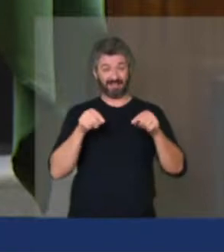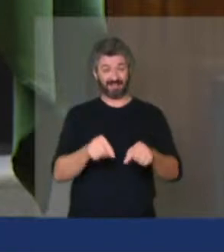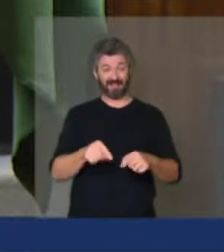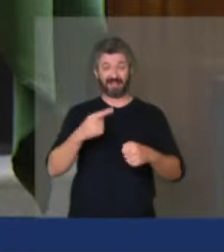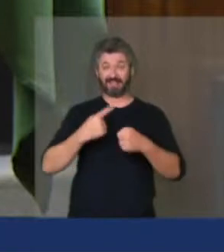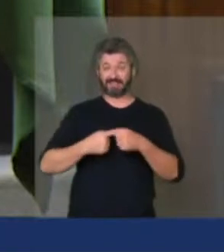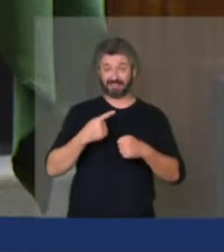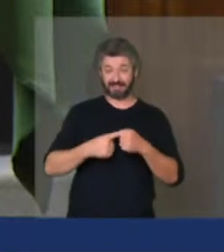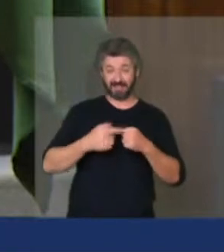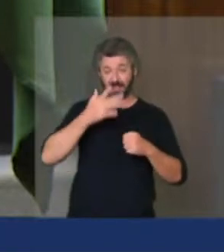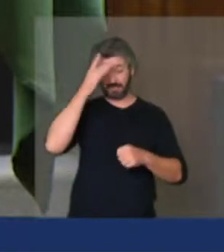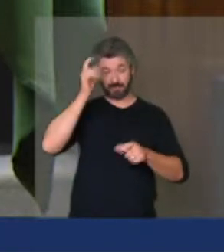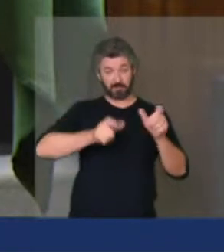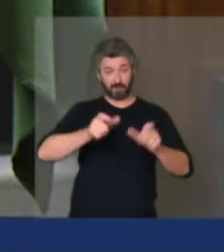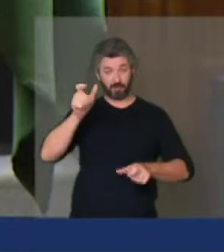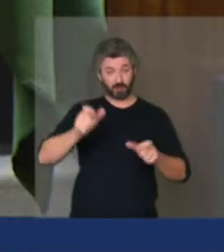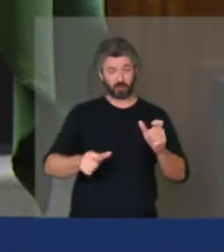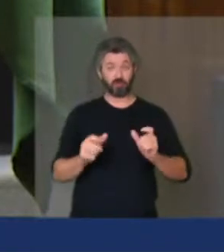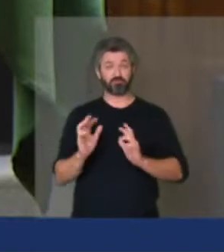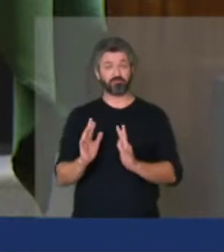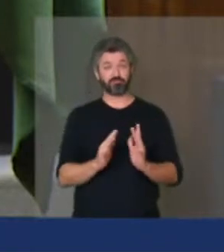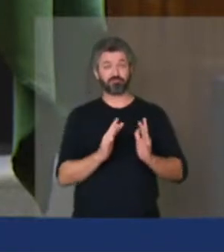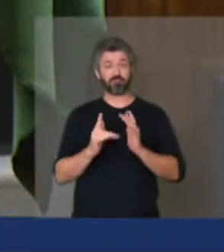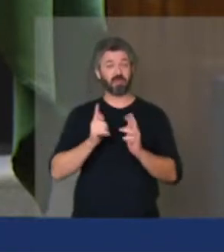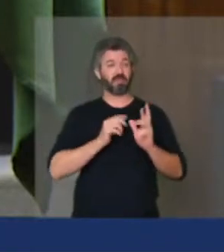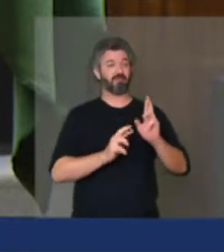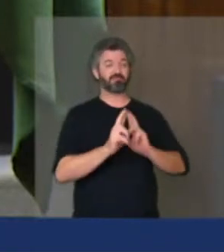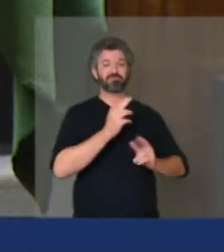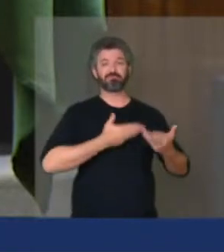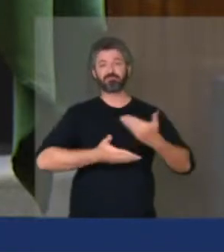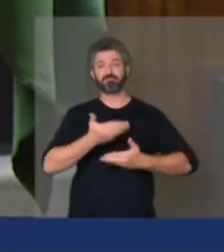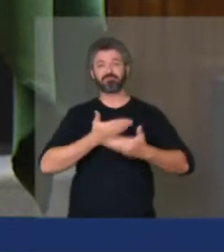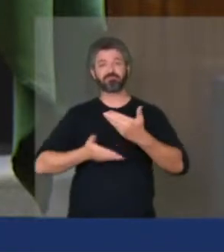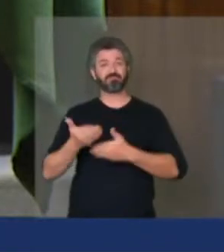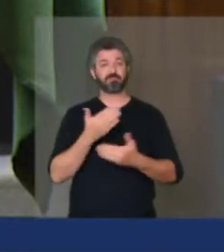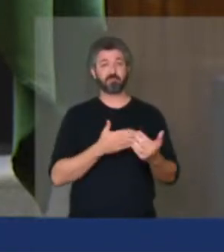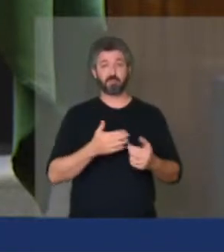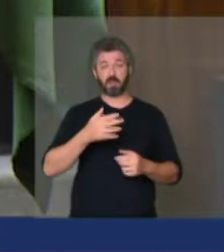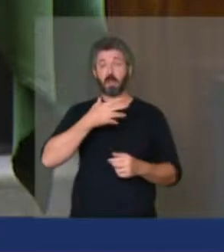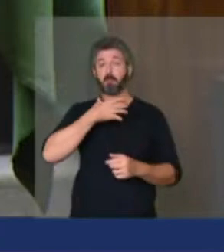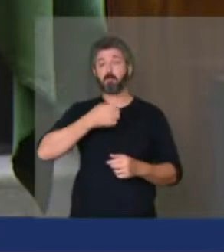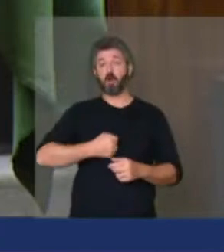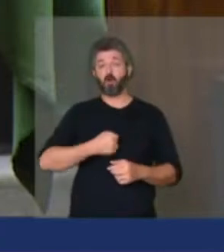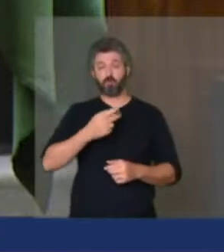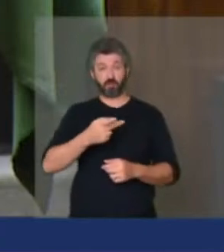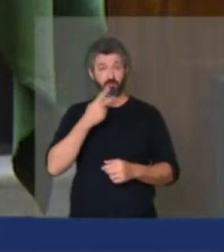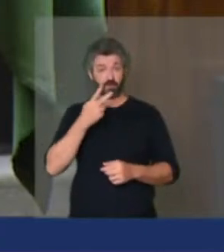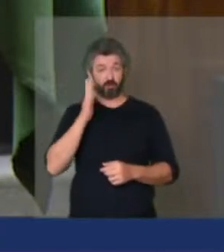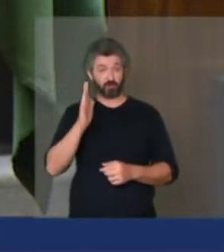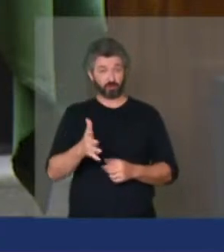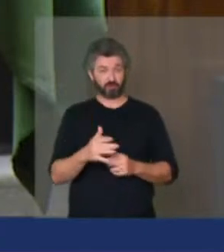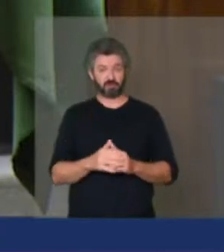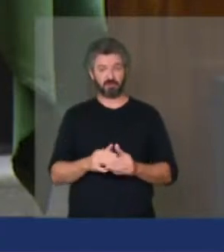RELAÇÕES. E ISSO QUE PAULO FREIRE DIZ QUE A GENTE NÃO NASCE PRONTO E A GENTE VAI SE FAZENDO, EU DIGO QUE A GENTE TAMBÉM NEM SAI DAQUI PRONTO A